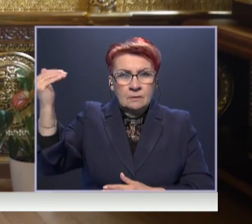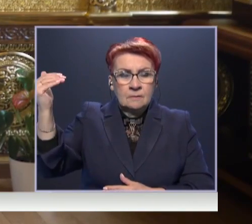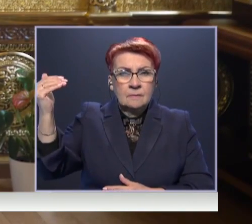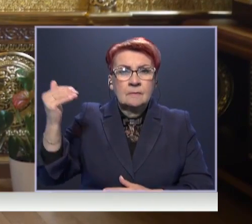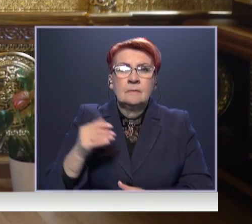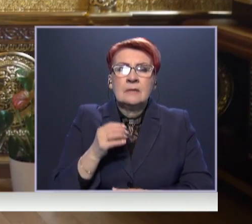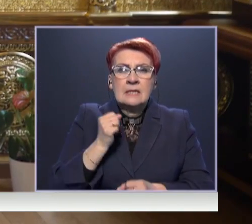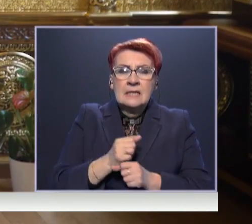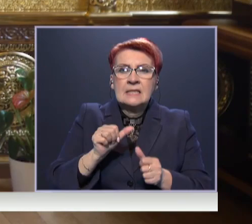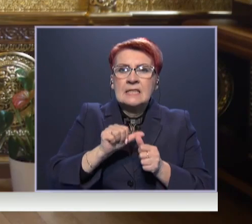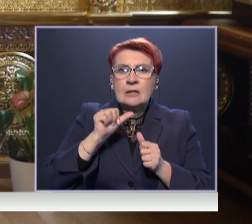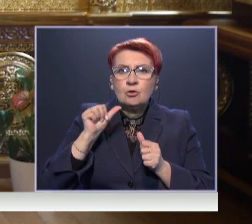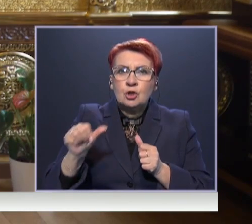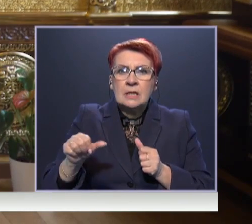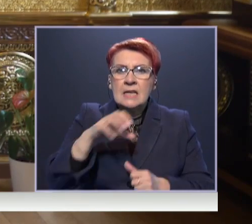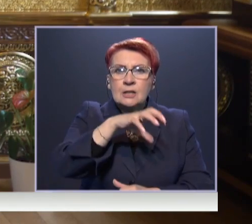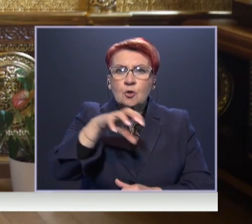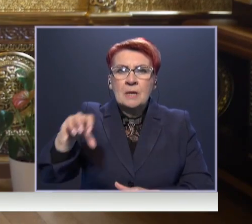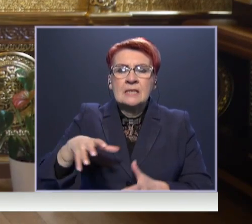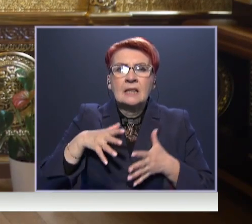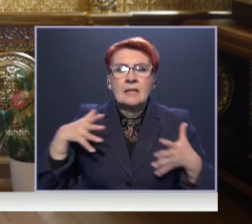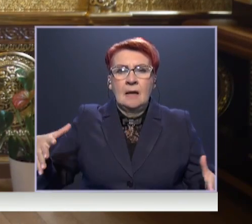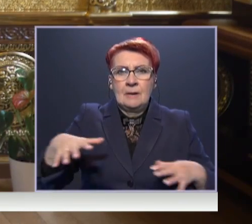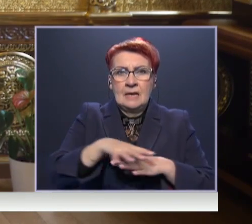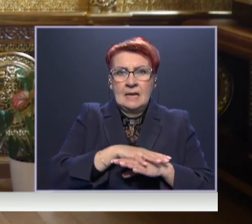исключительно субъектами глобального рынка и потребителями